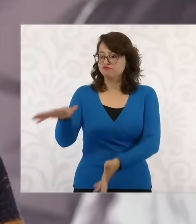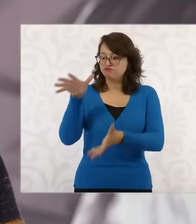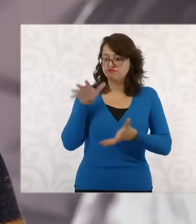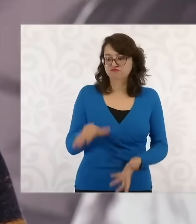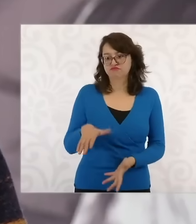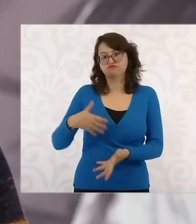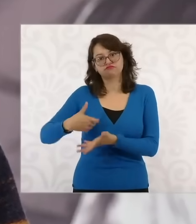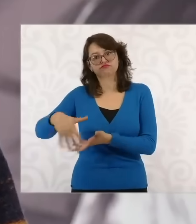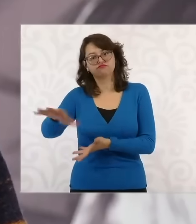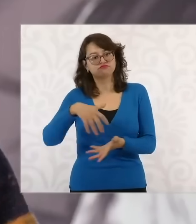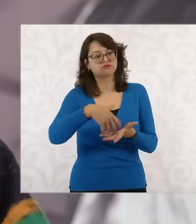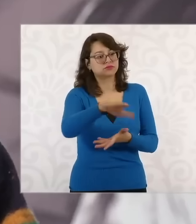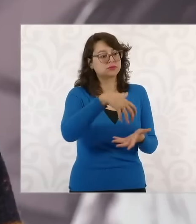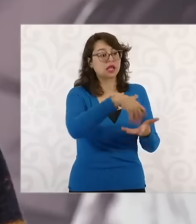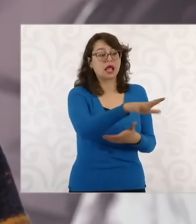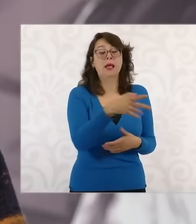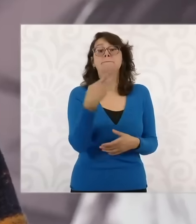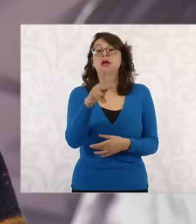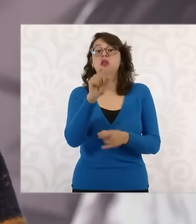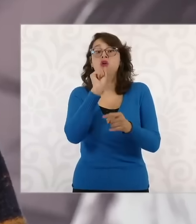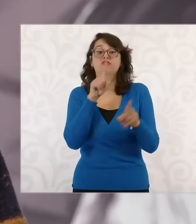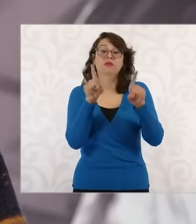sector estamos migrando hacia alternativas mucho más modernas para la población,